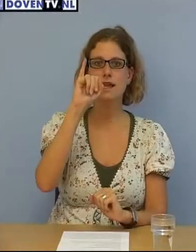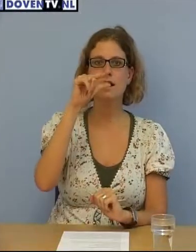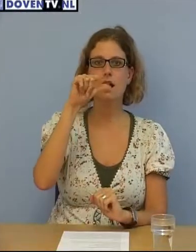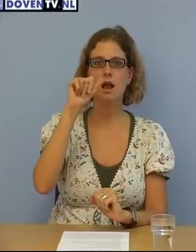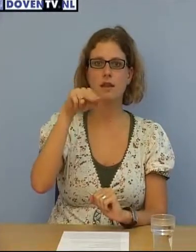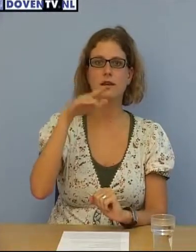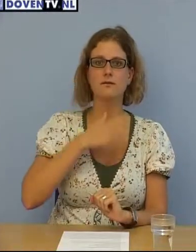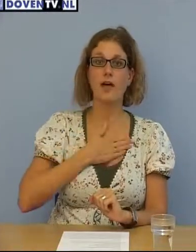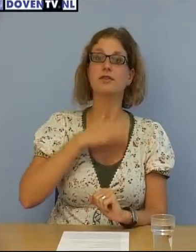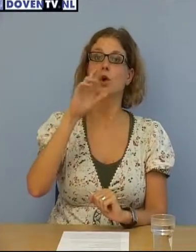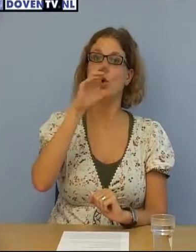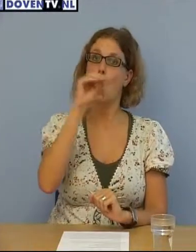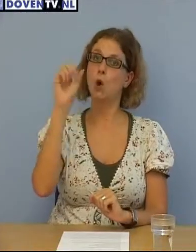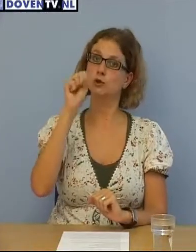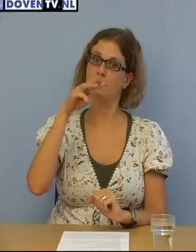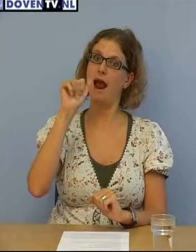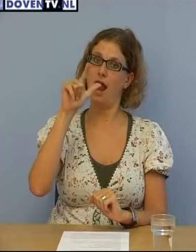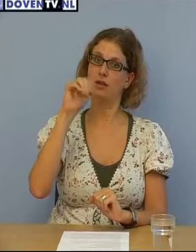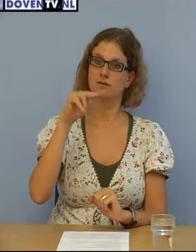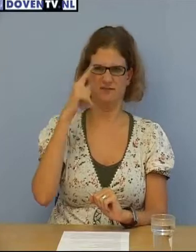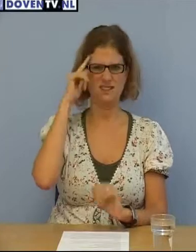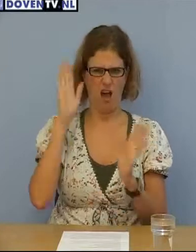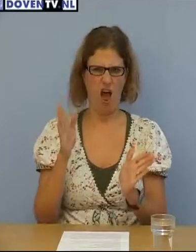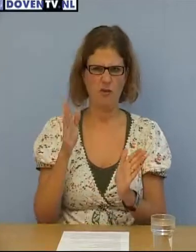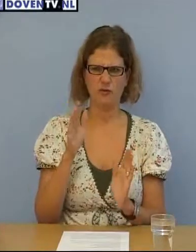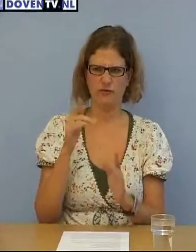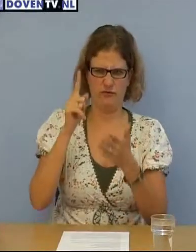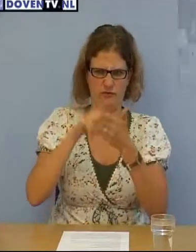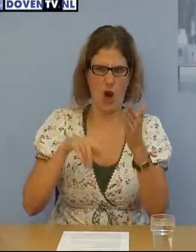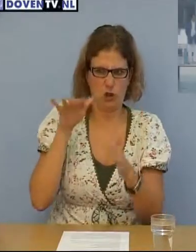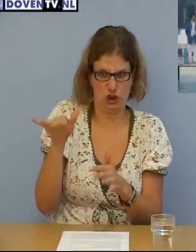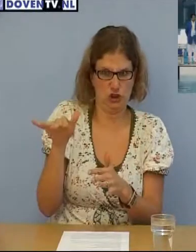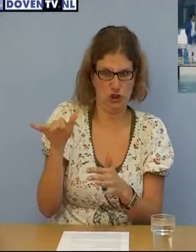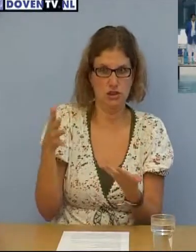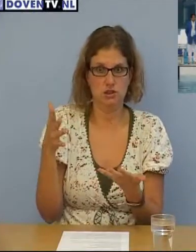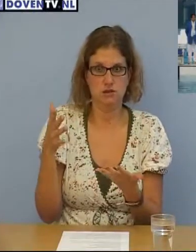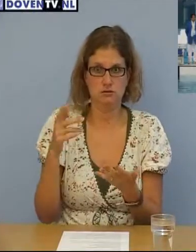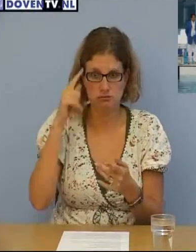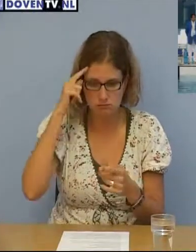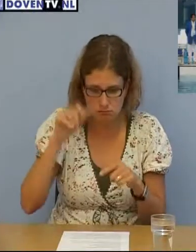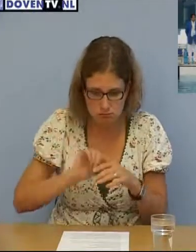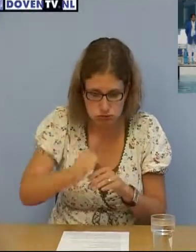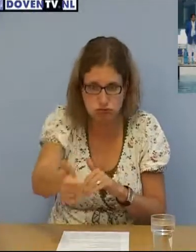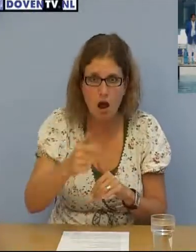Teigan Van Roosmalen wist dat er iets fout was toen ze zich realiseerde...